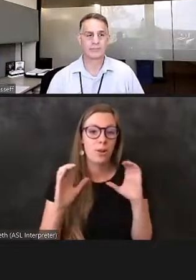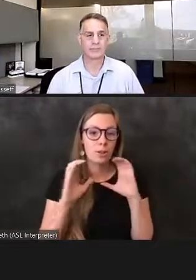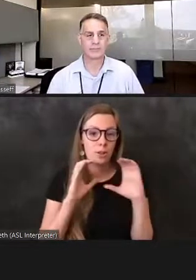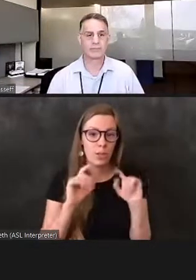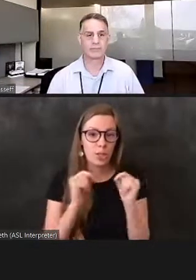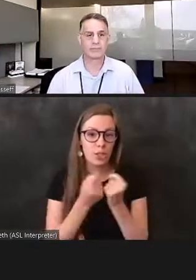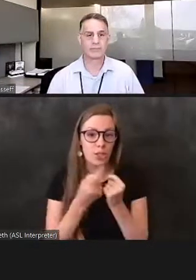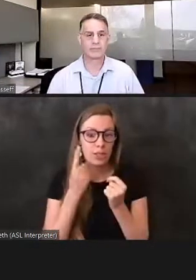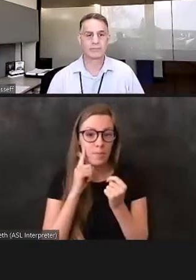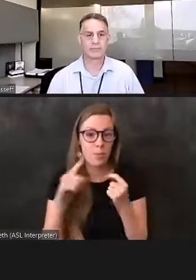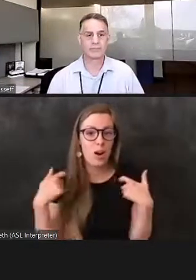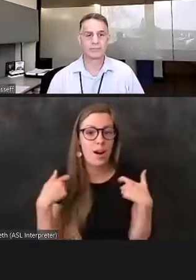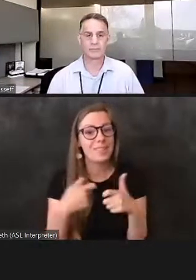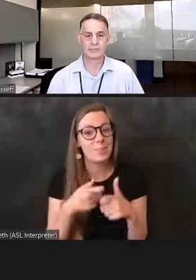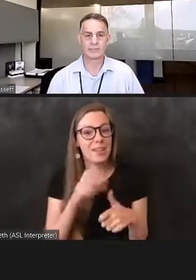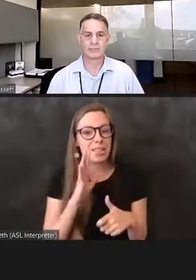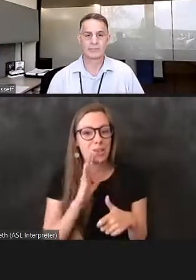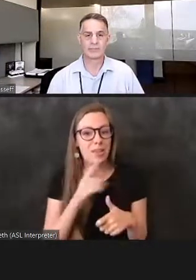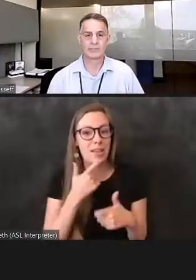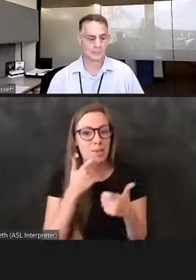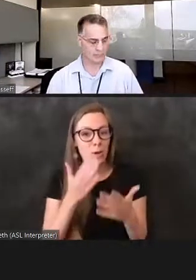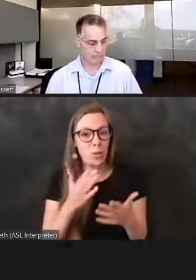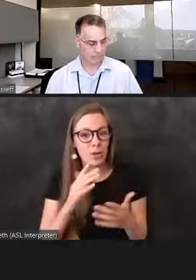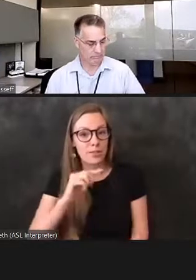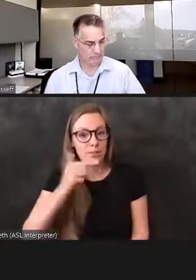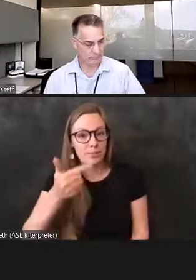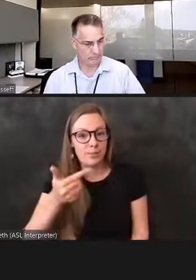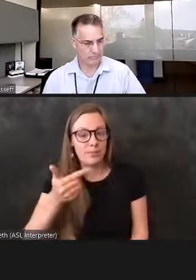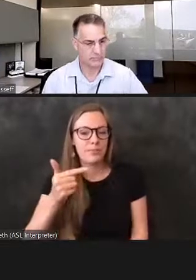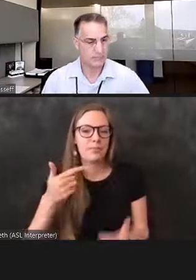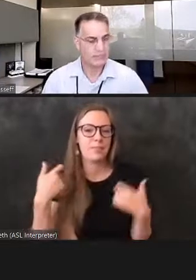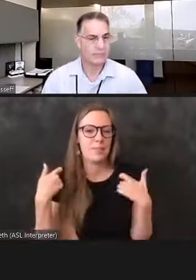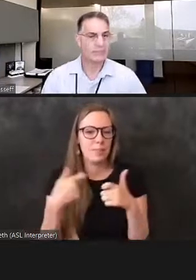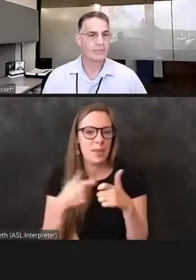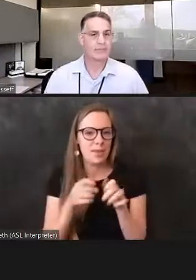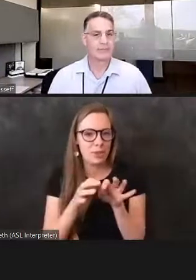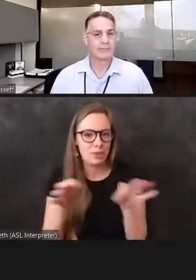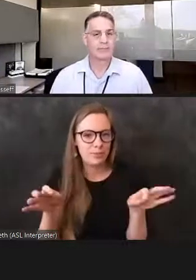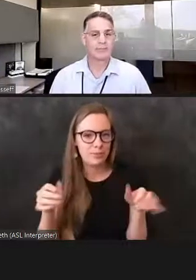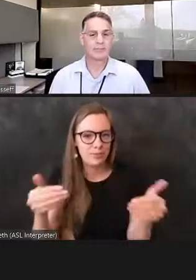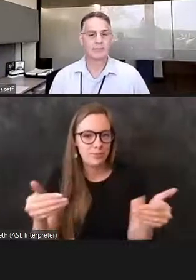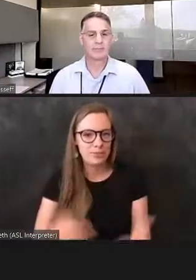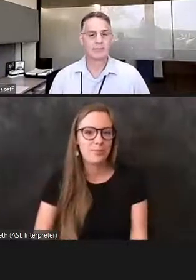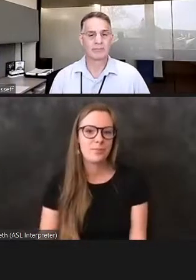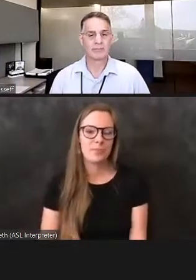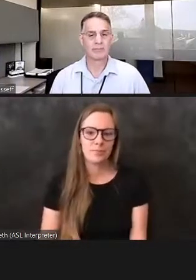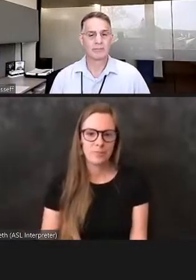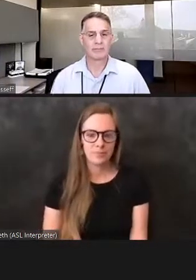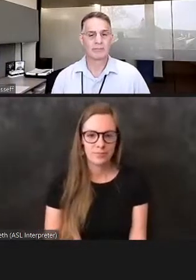comunicaciones para nuestros televidentes de habla hispana. Buenas noches y bienvenidos en informativa.